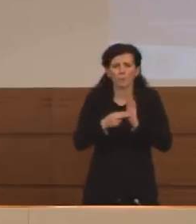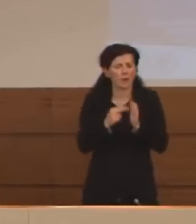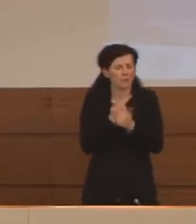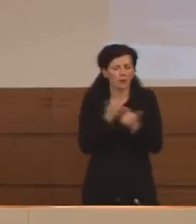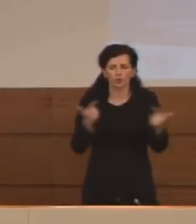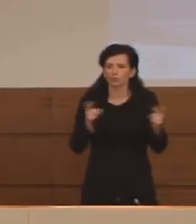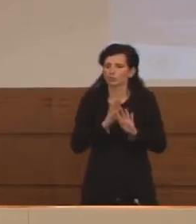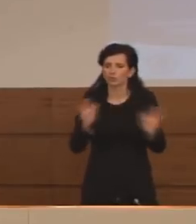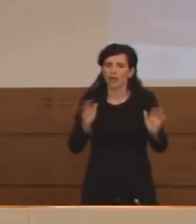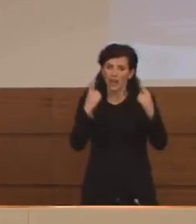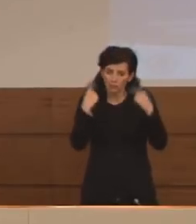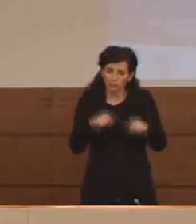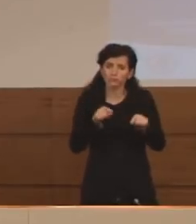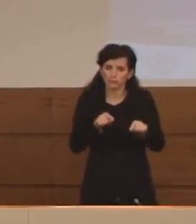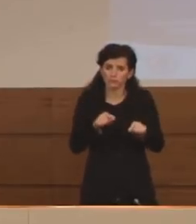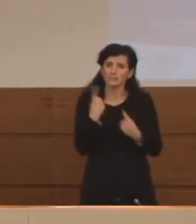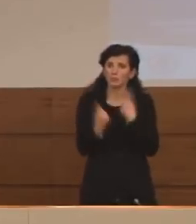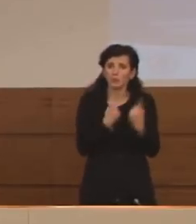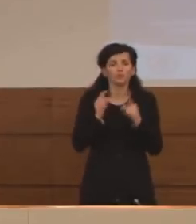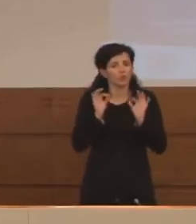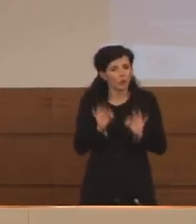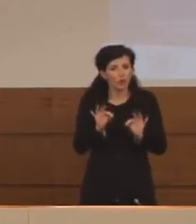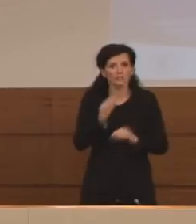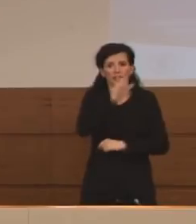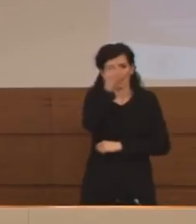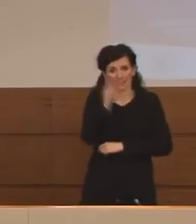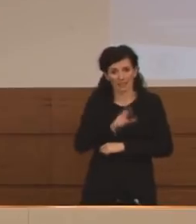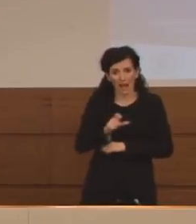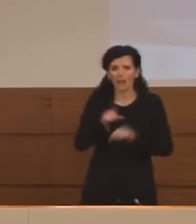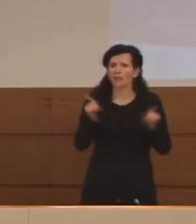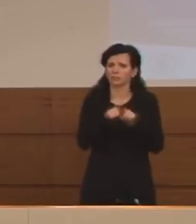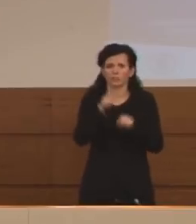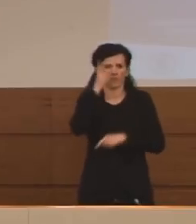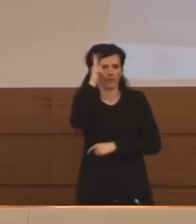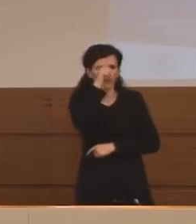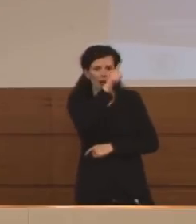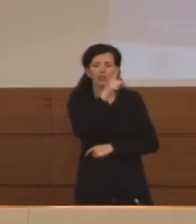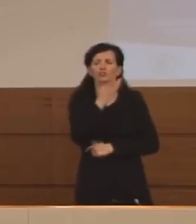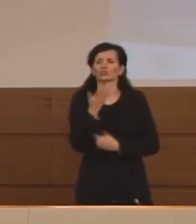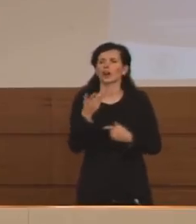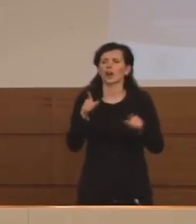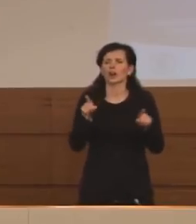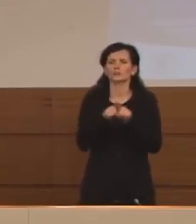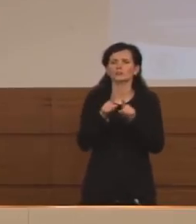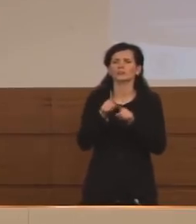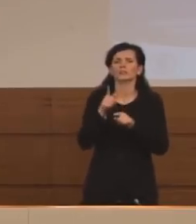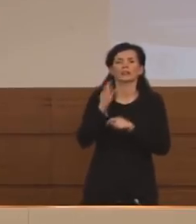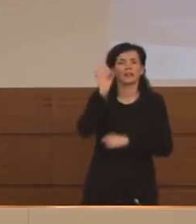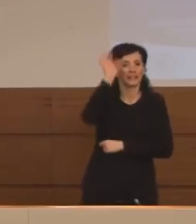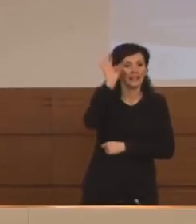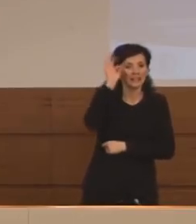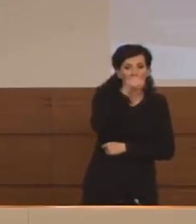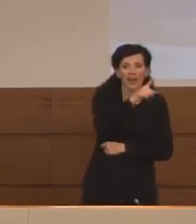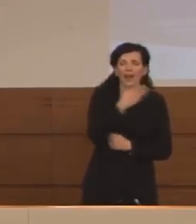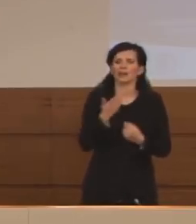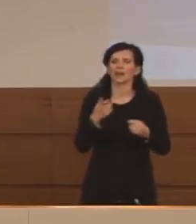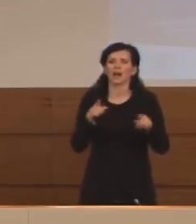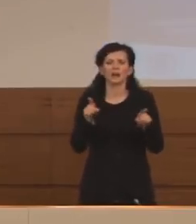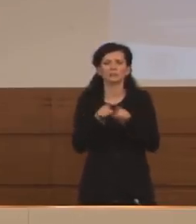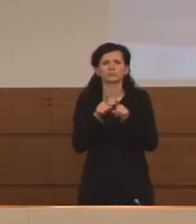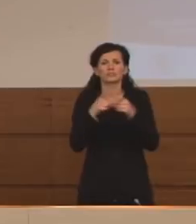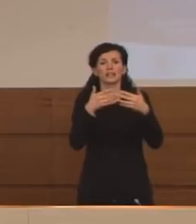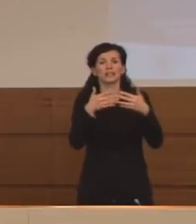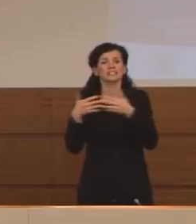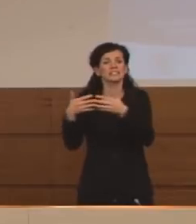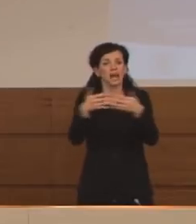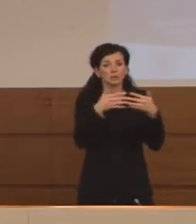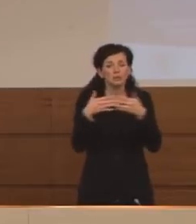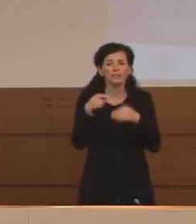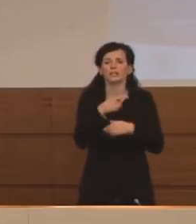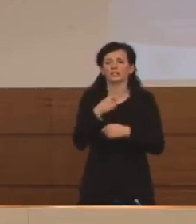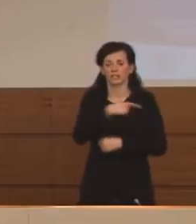Non solo in Italia, ma state tranquilli, in Francia, in United Kingdom, negli Stati Uniti, lo era in Cina.